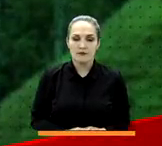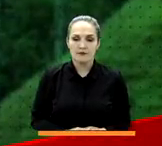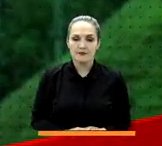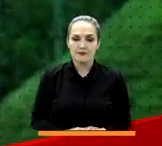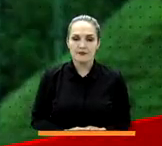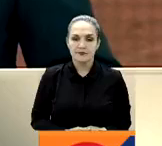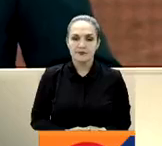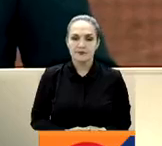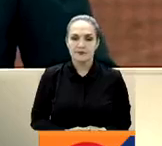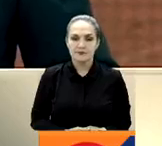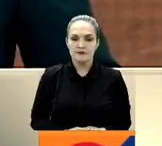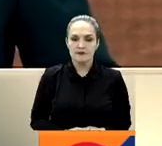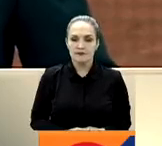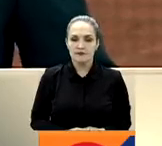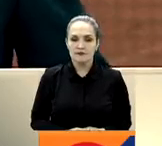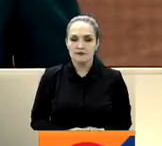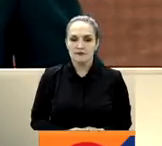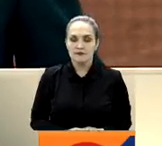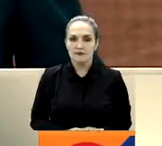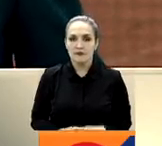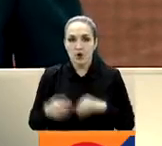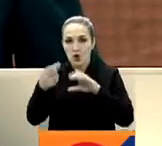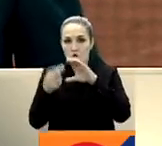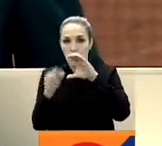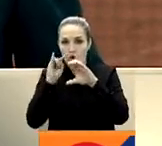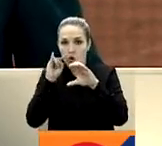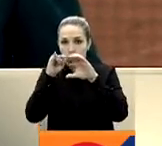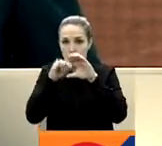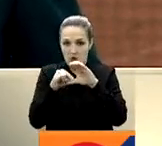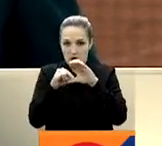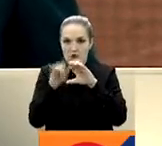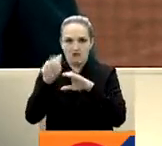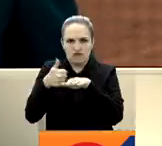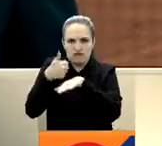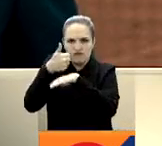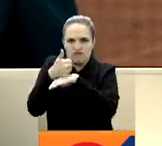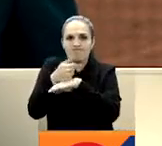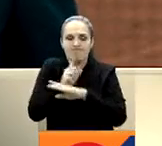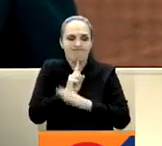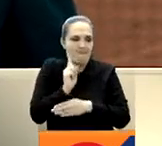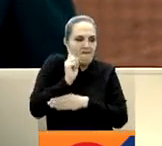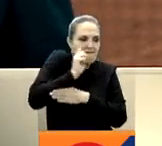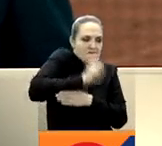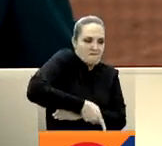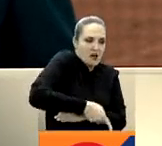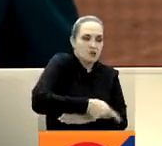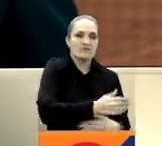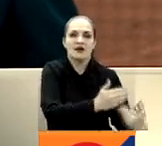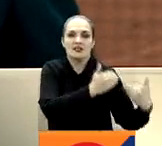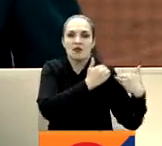NI DE VIOLENCIA.